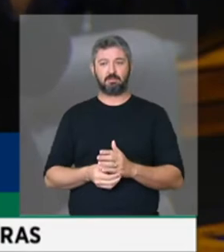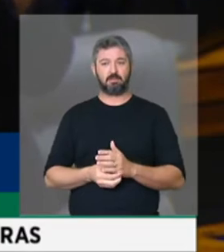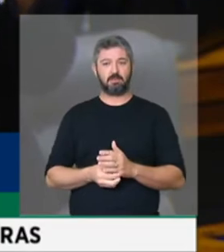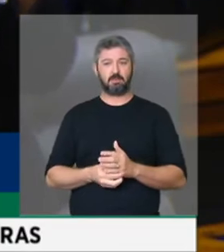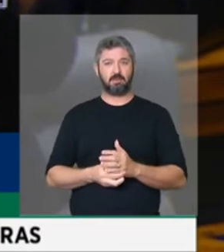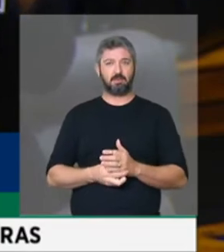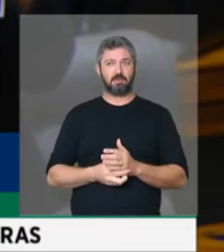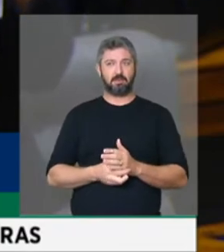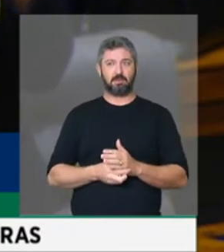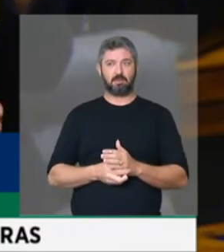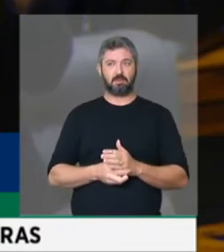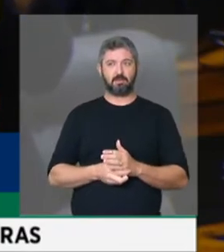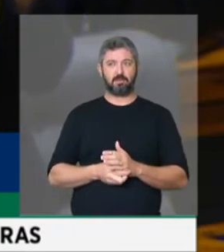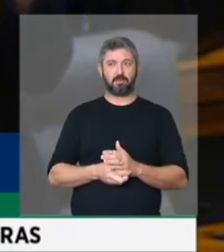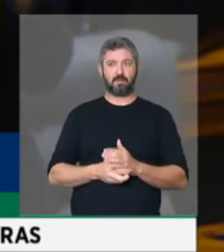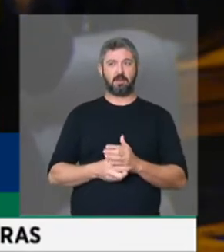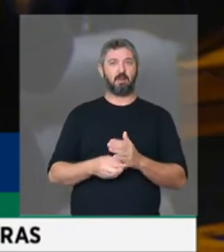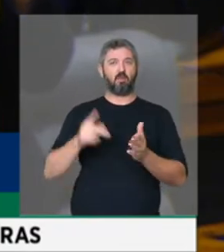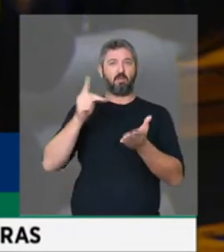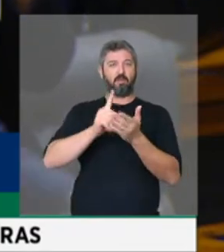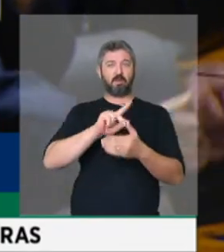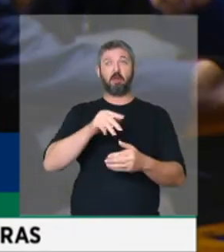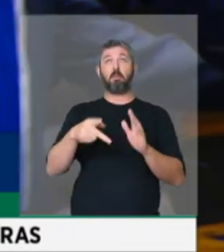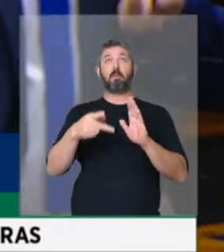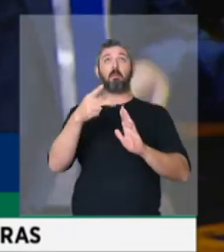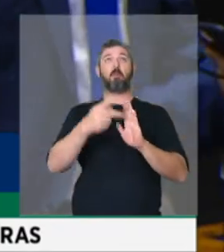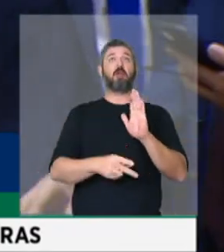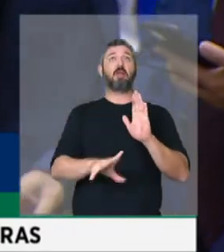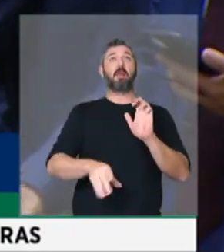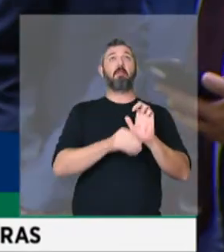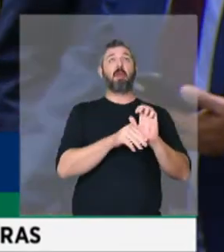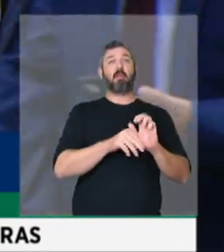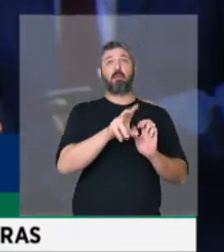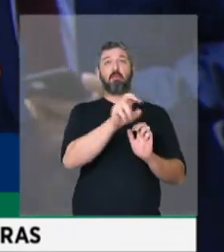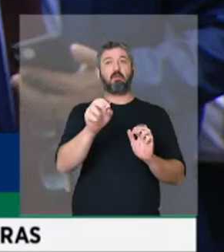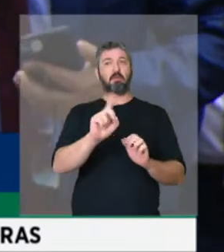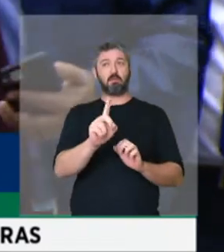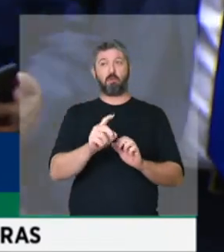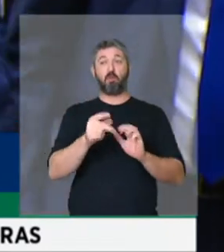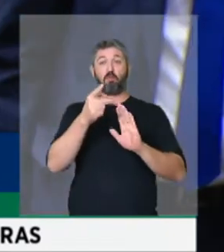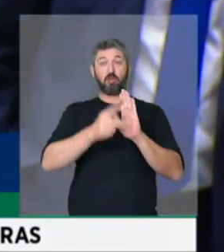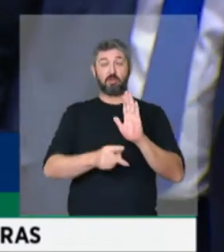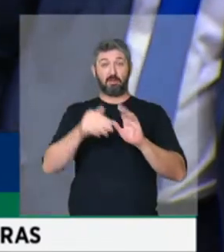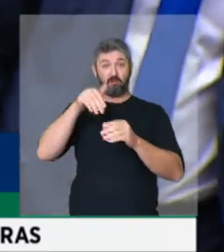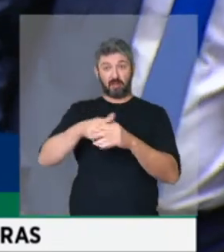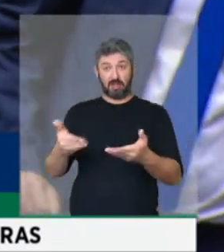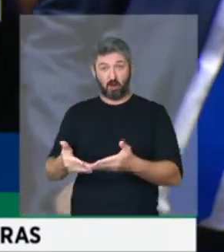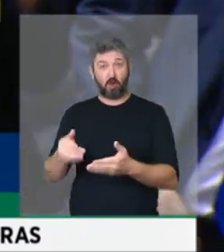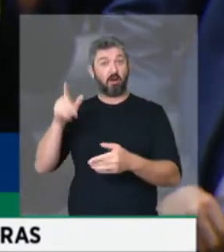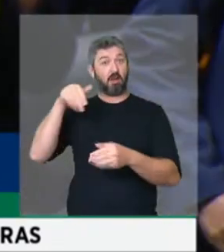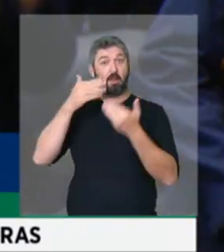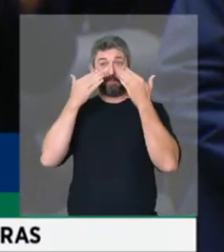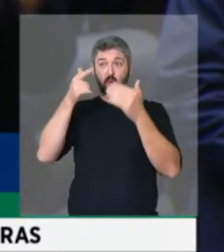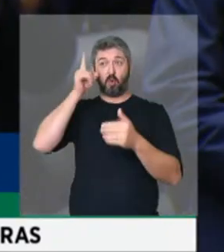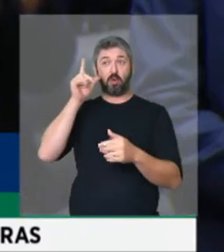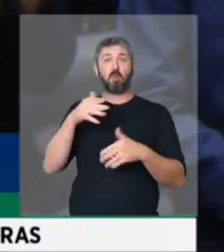CASA. ENTÃO, NÃO É VERDADE QUE NÓS TEMOS 500 EMENDAS AO PROJETO QUE ESTÁ SENDO VOTADO. ESTÁ SENDO VOTADO FOI APRESENTADO ONTEM. E NESSE SENTIDO, PRESIDENTE, QUAL É A